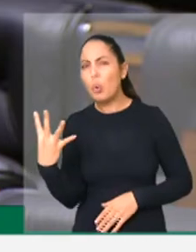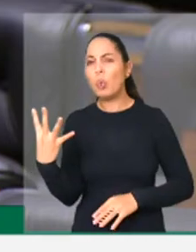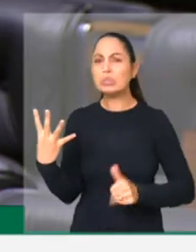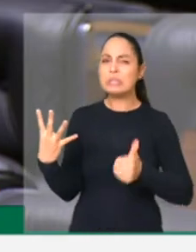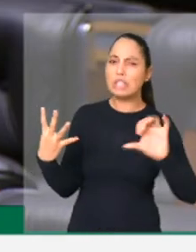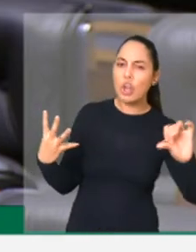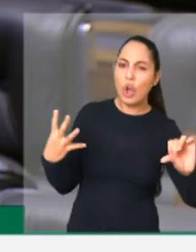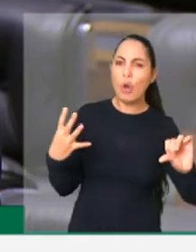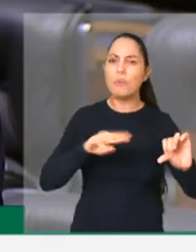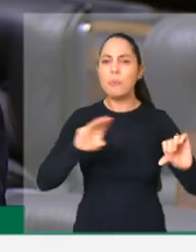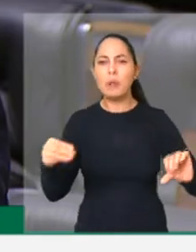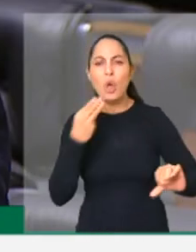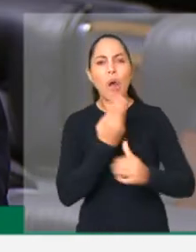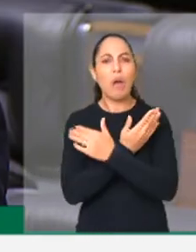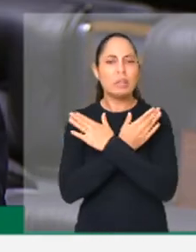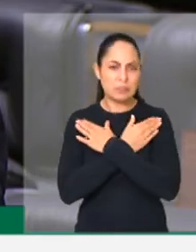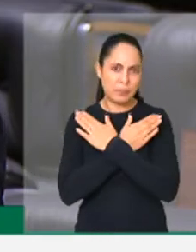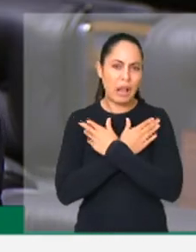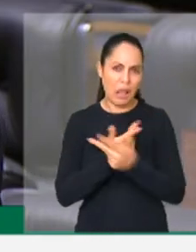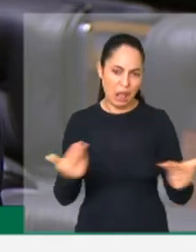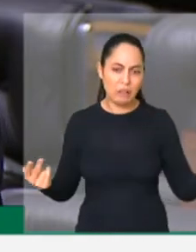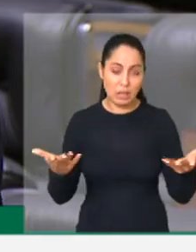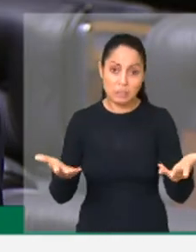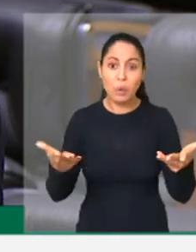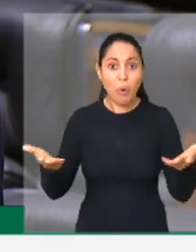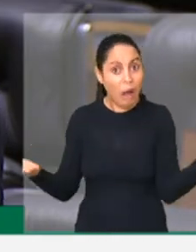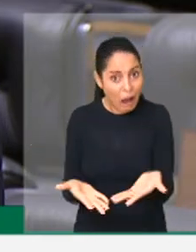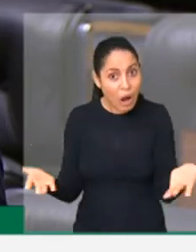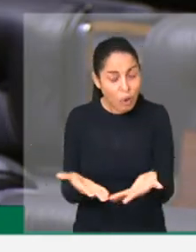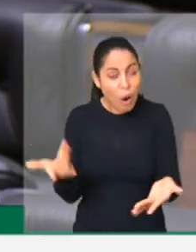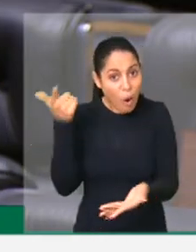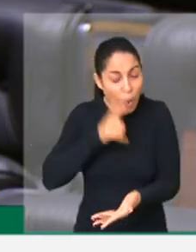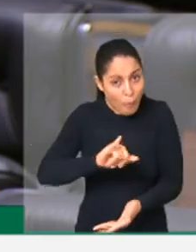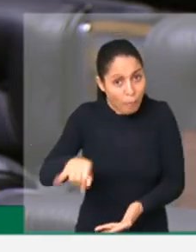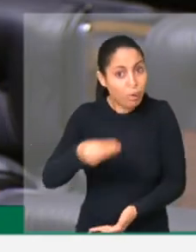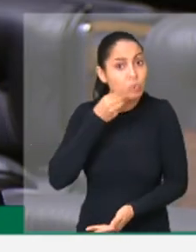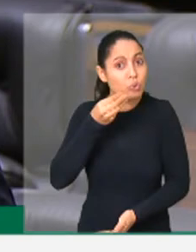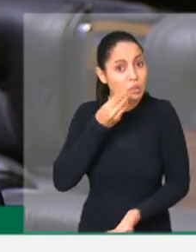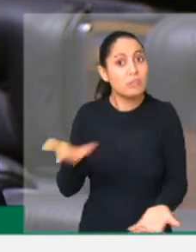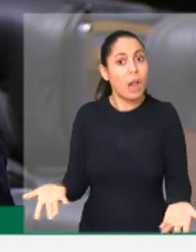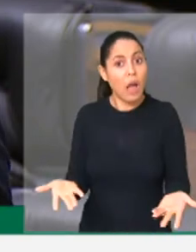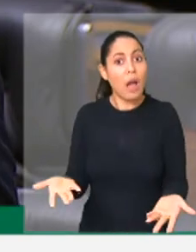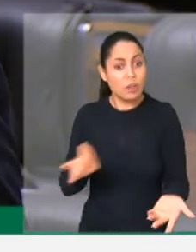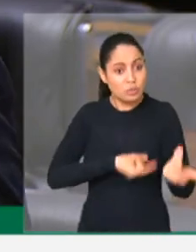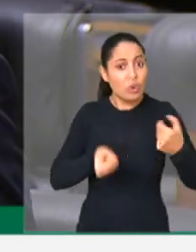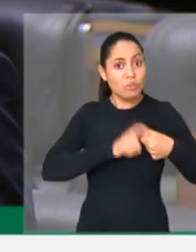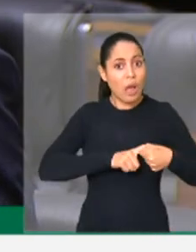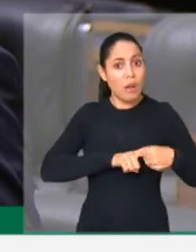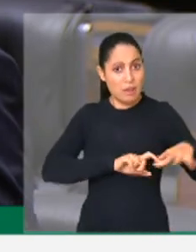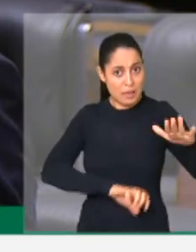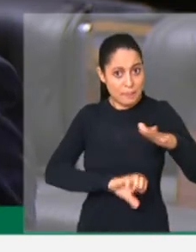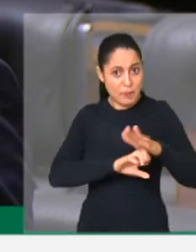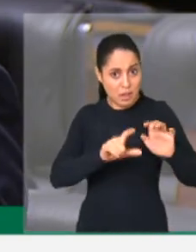TANTO PARA O NORTE COMO PARA O NORDESTE DO BRASIL, E NÃO ESTOU NEM FALANDO DA DIVERSIDADE CLIMÁTICA QUE MUITAS VEZES, LEVA A EMPRESA É FALÊNCIA, NO MEU CEARÁ